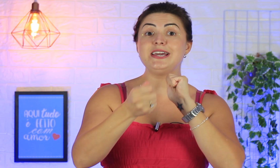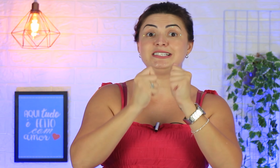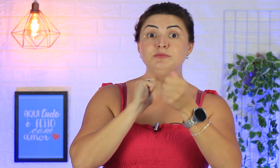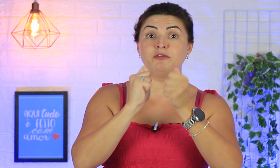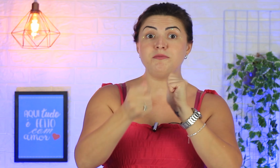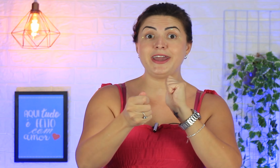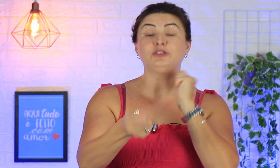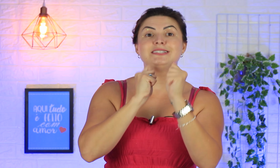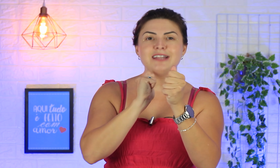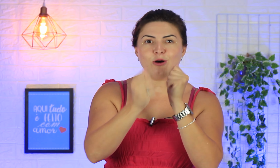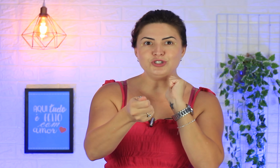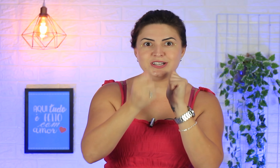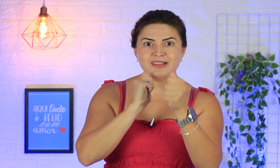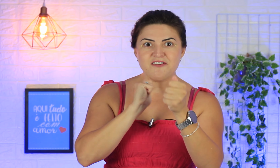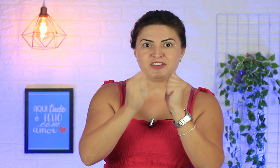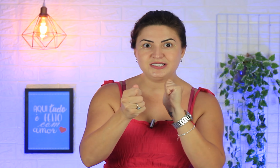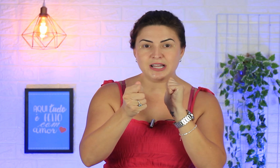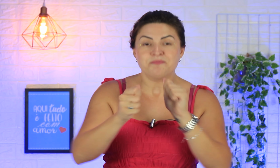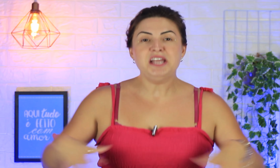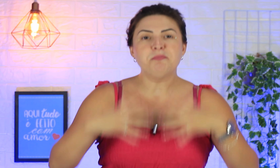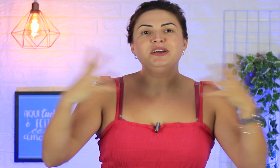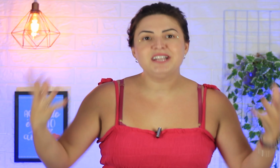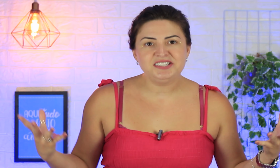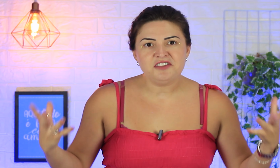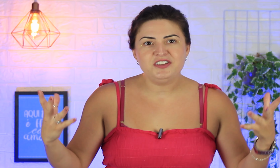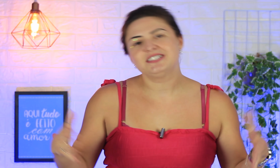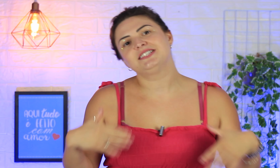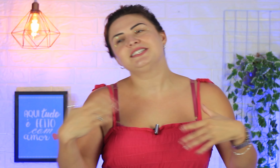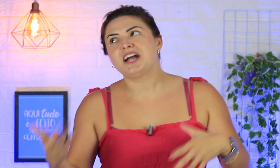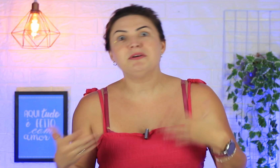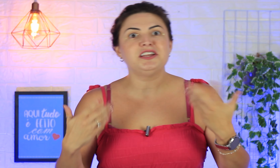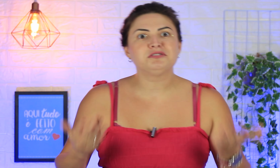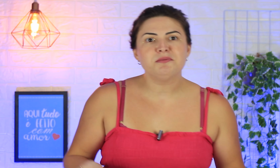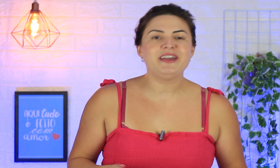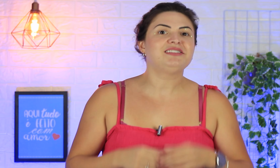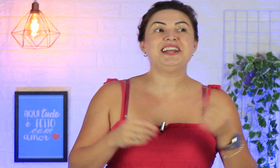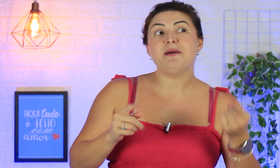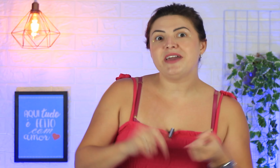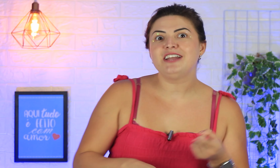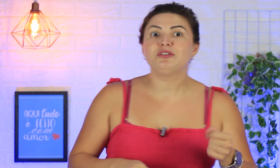e esse movimento sinal de entrevista e depois da entrevista às vezes acaba Tendo também treinamento